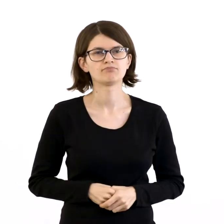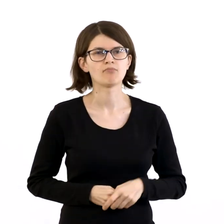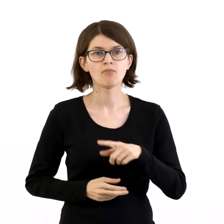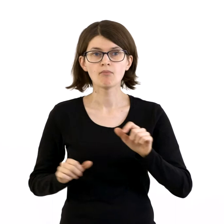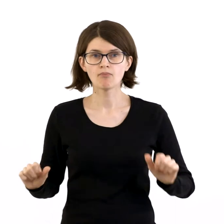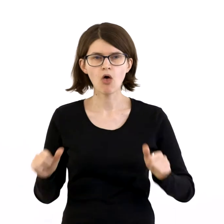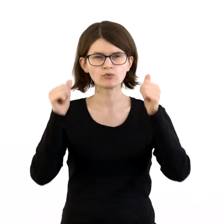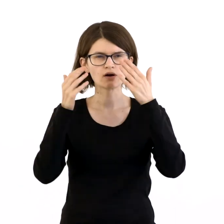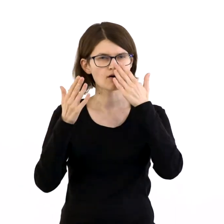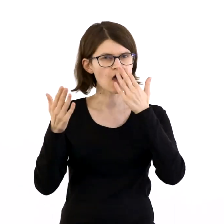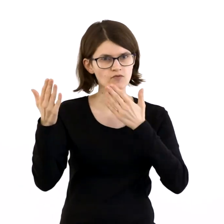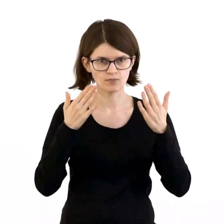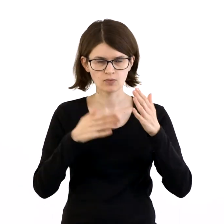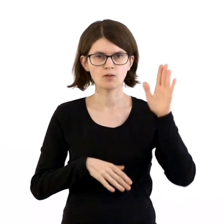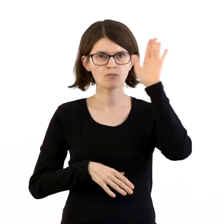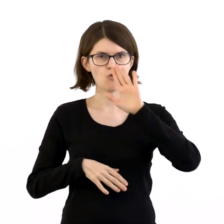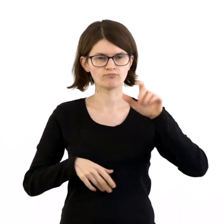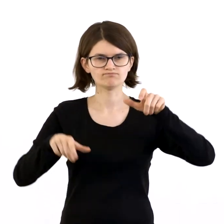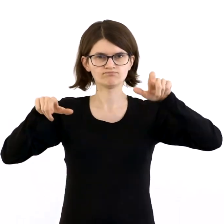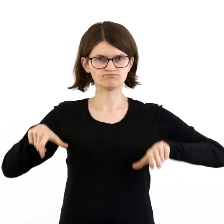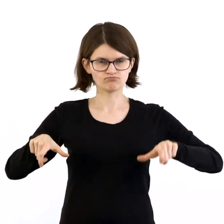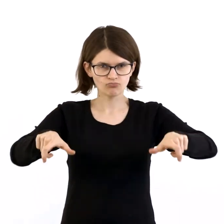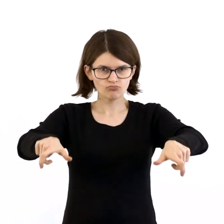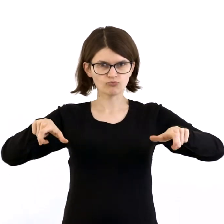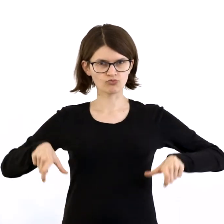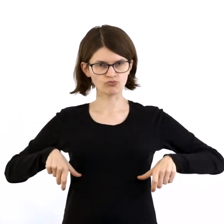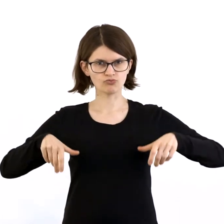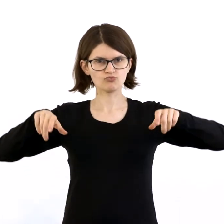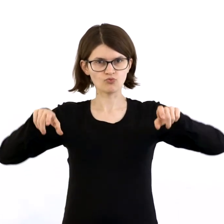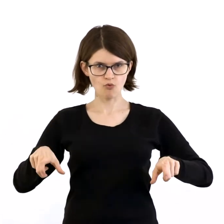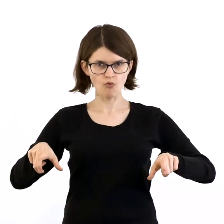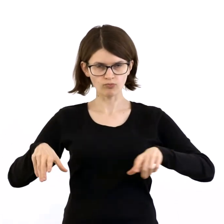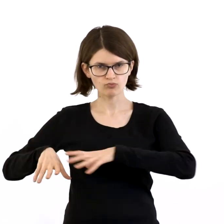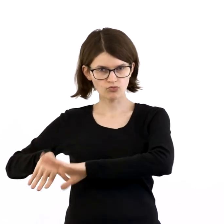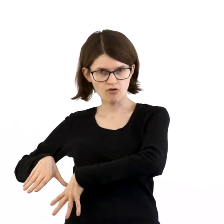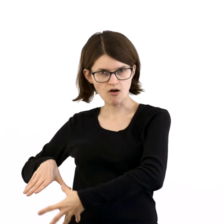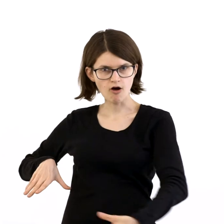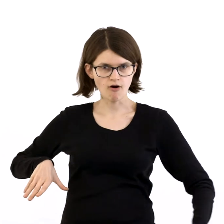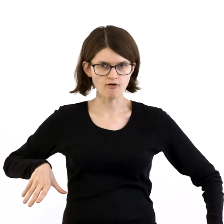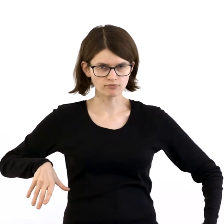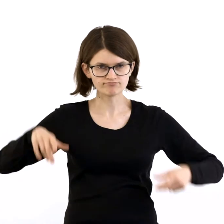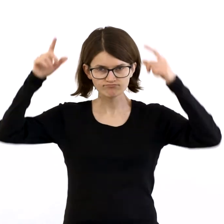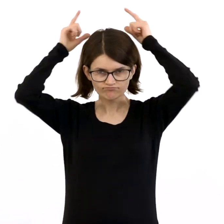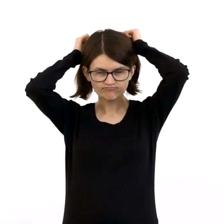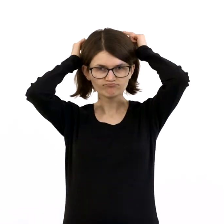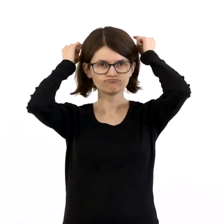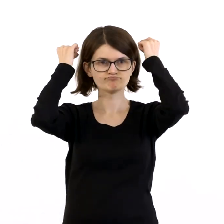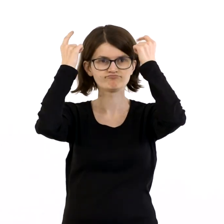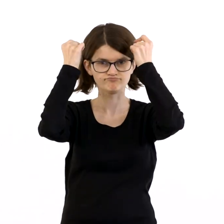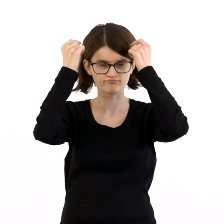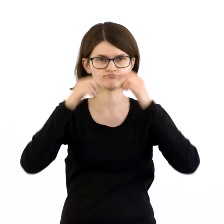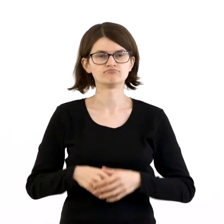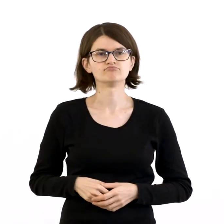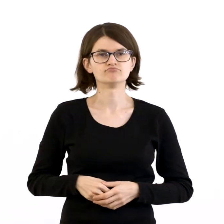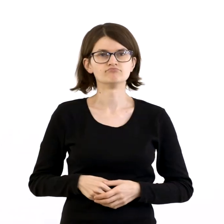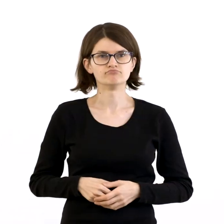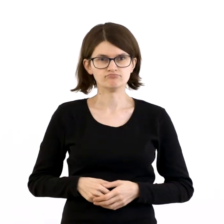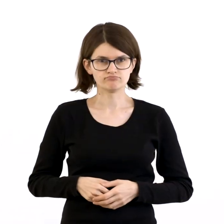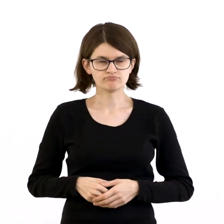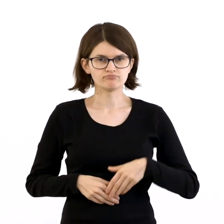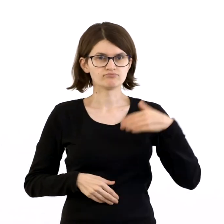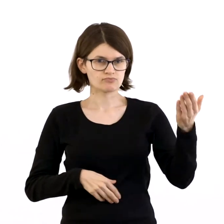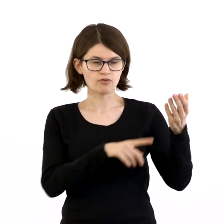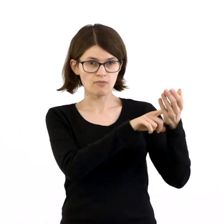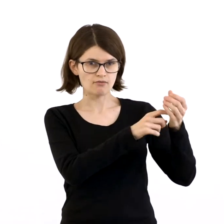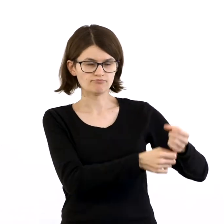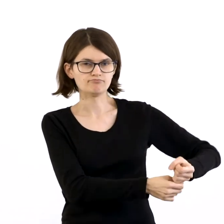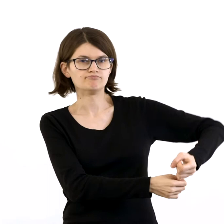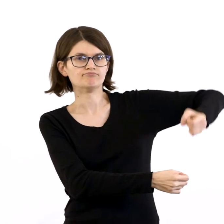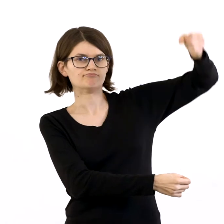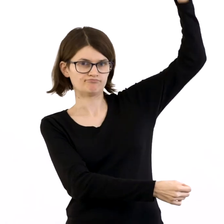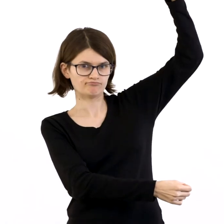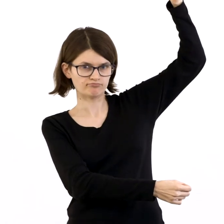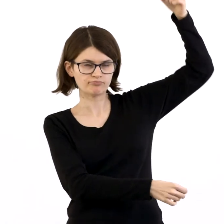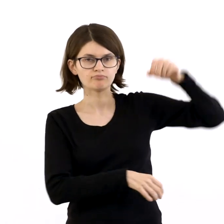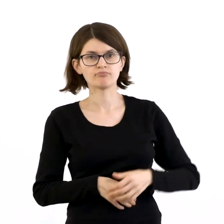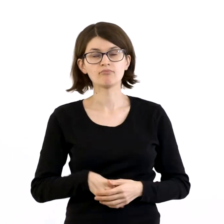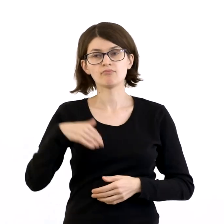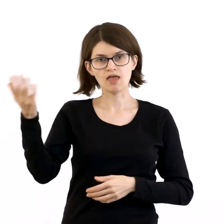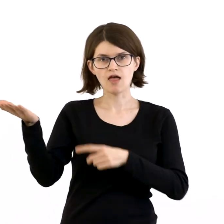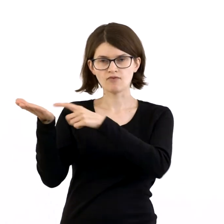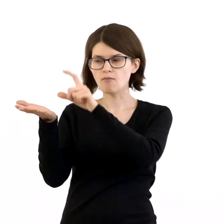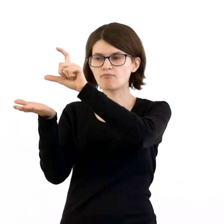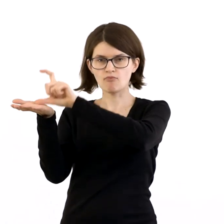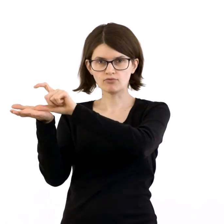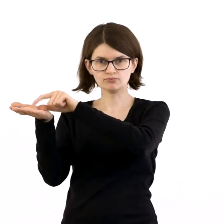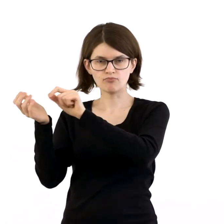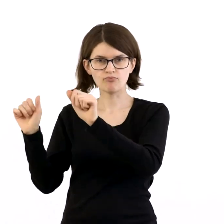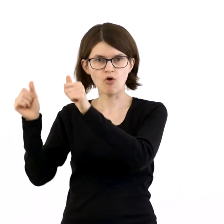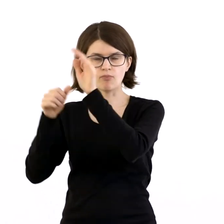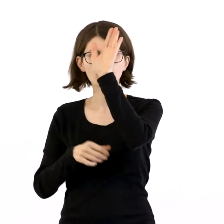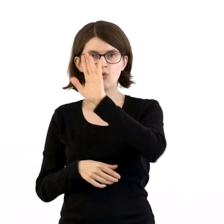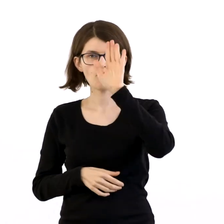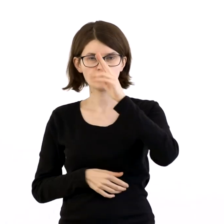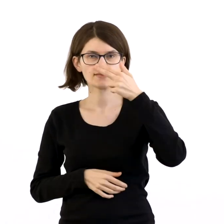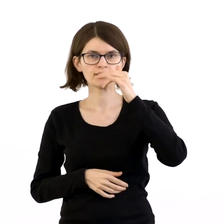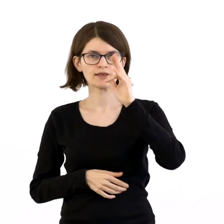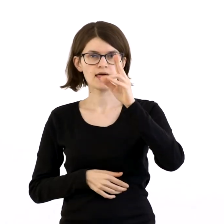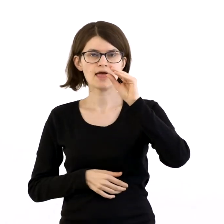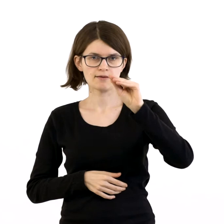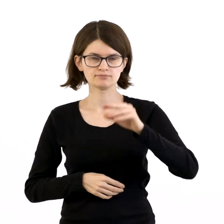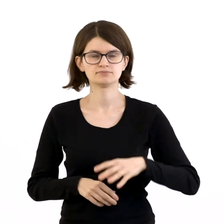Przedstawiał boga siedzącego na tronie w płaszczu i z wieńcem oliwnym na głowie, trzymającego w lewej dłoni złote berło, w prawej - posążek Nike.